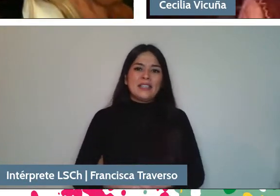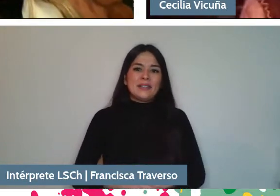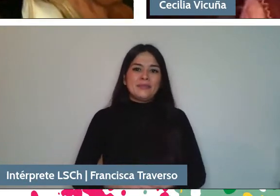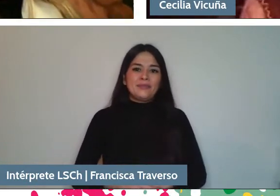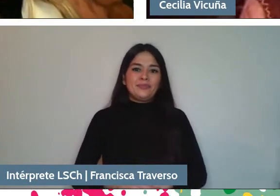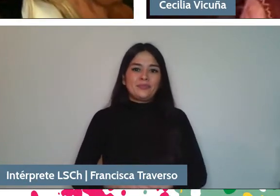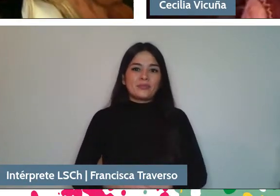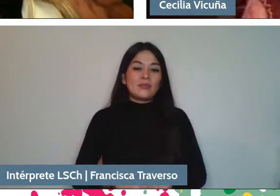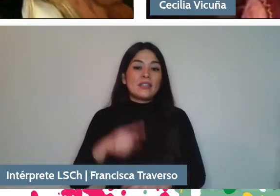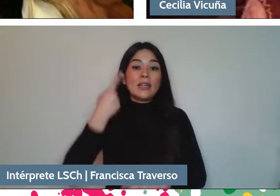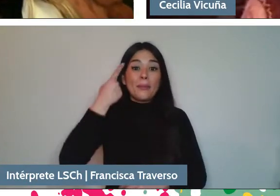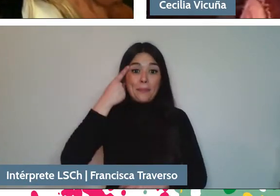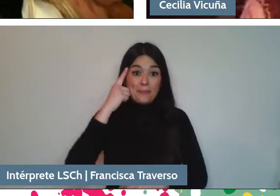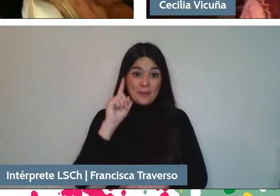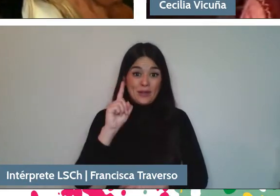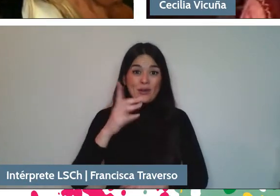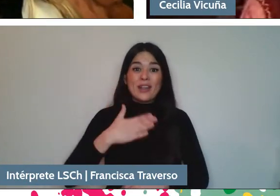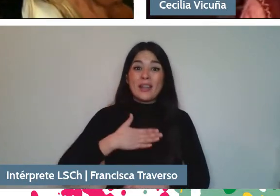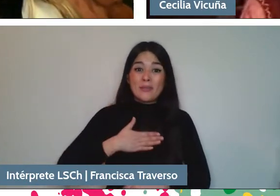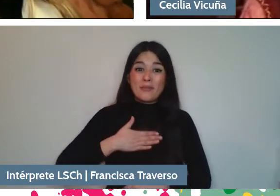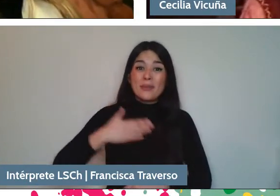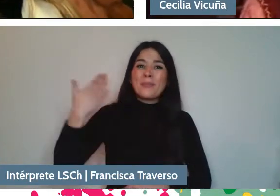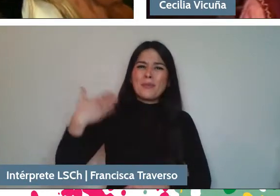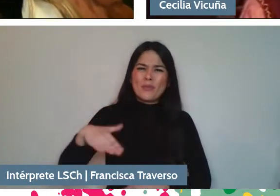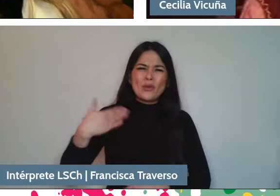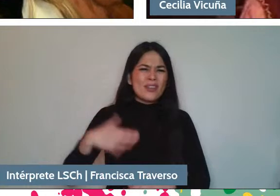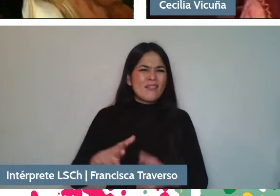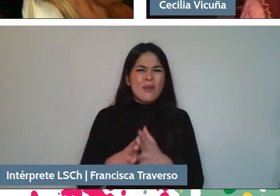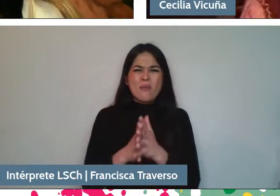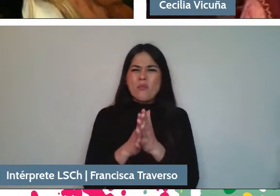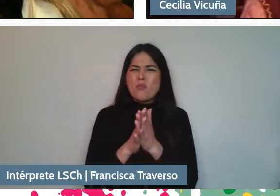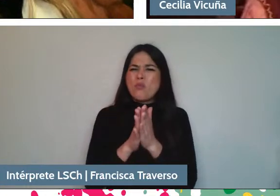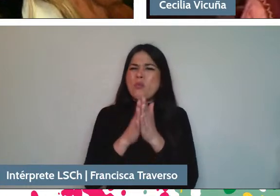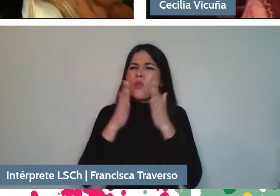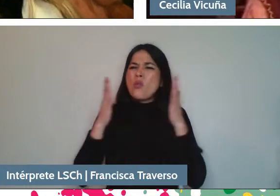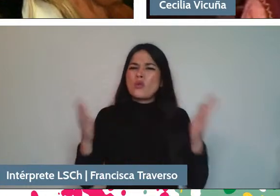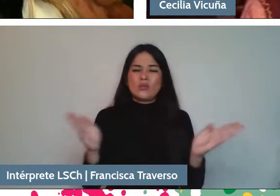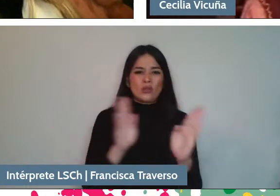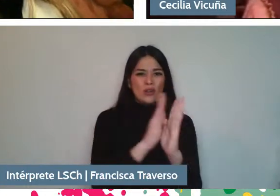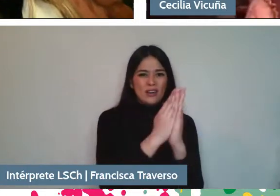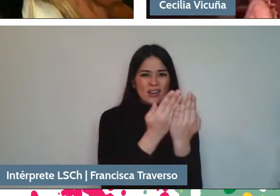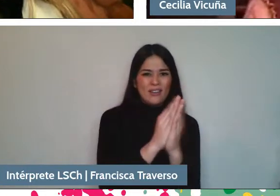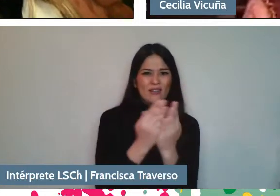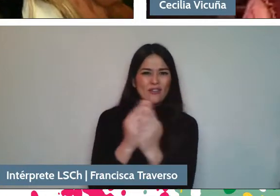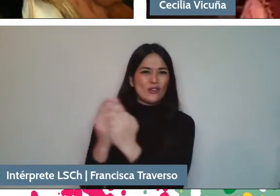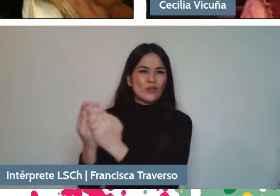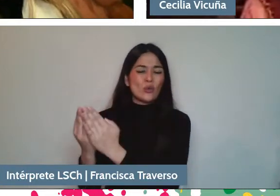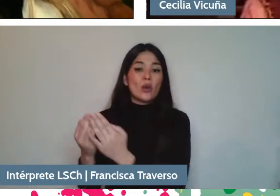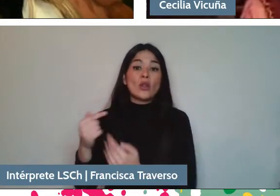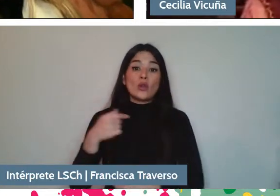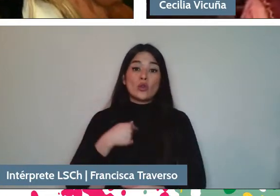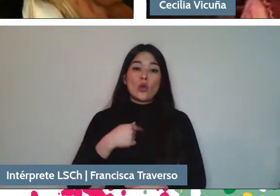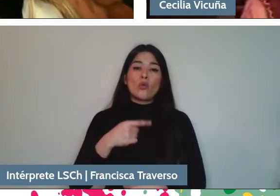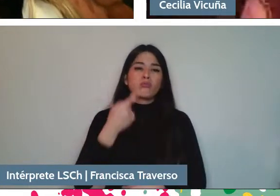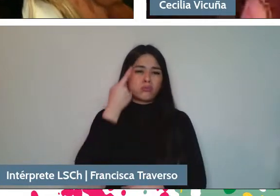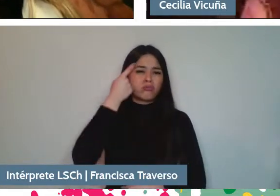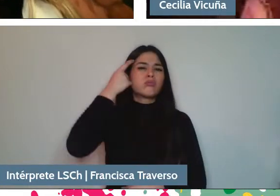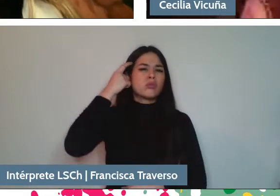Pero sí me importaban mucho los libros y me acuerdo de haber visto un día, cuando yo ya tenía conciencia de mí misma,